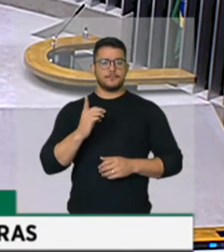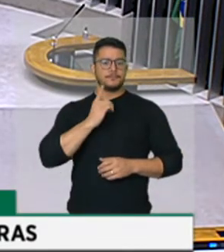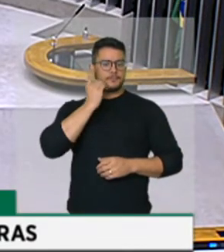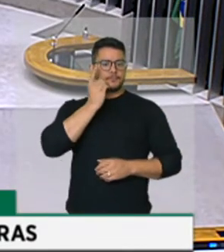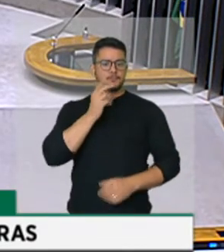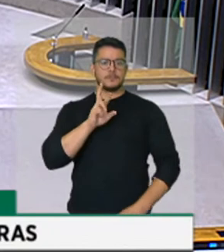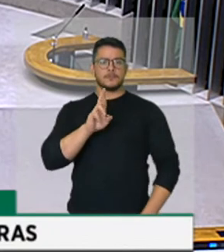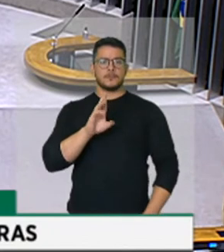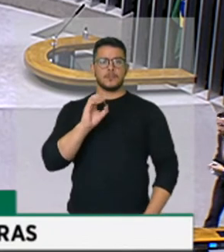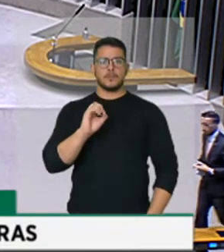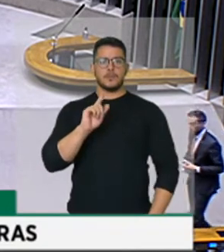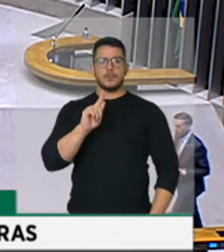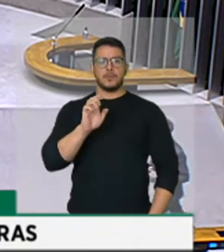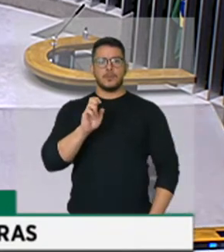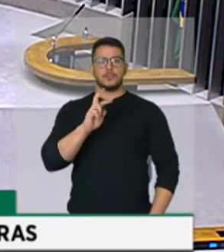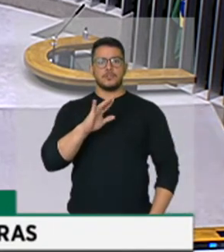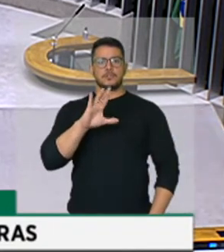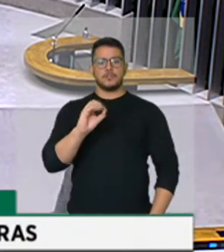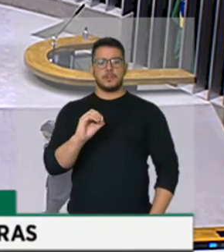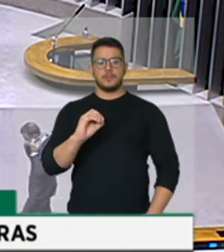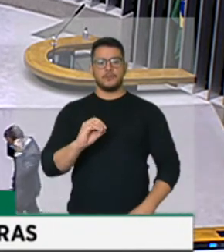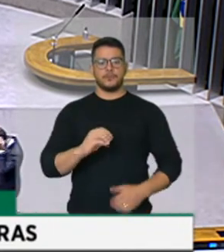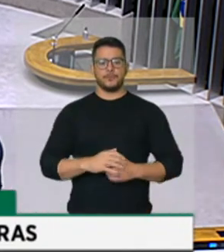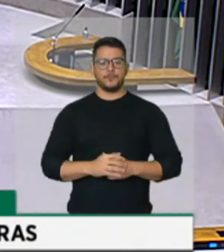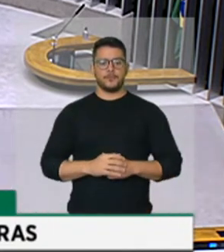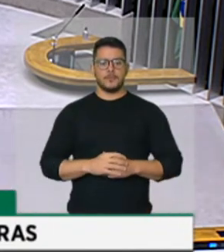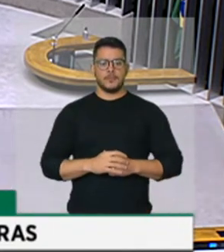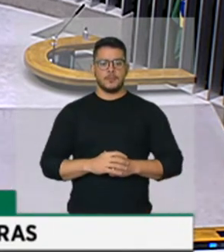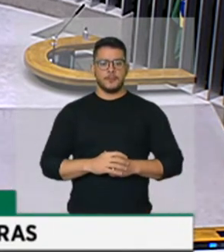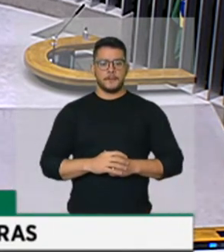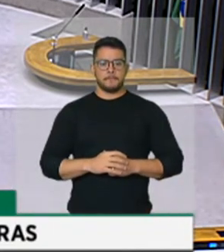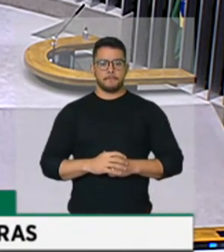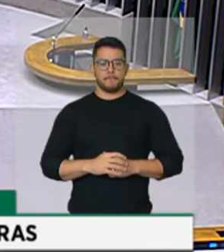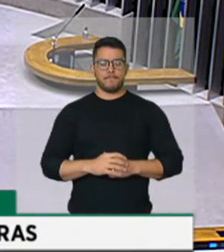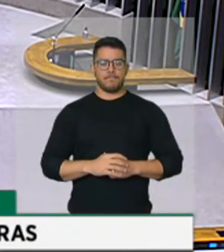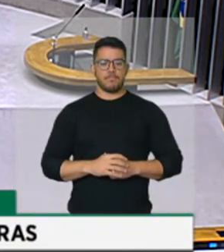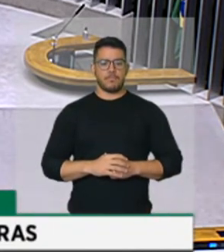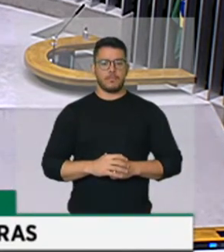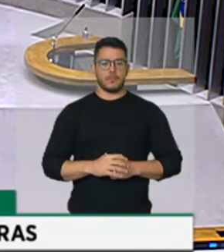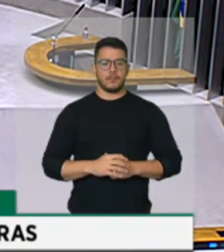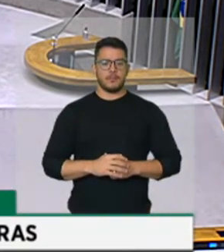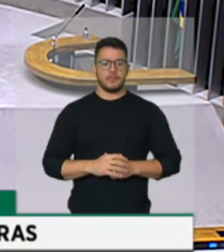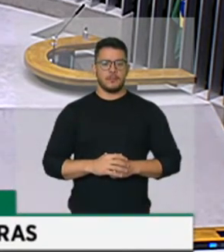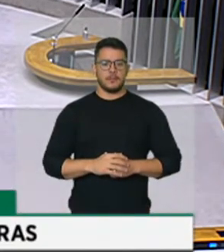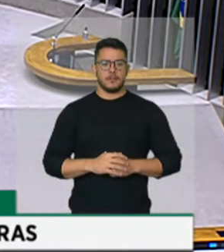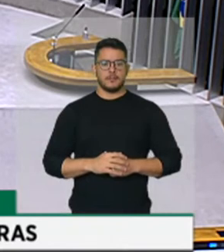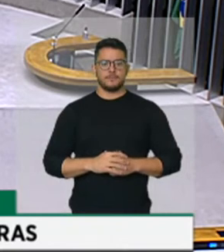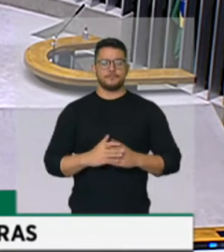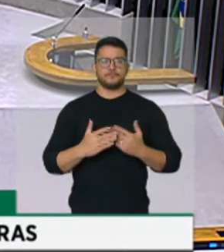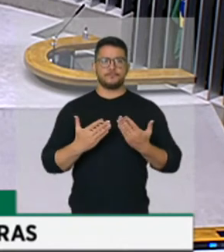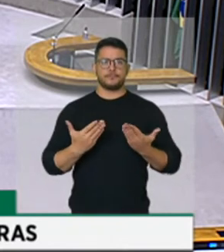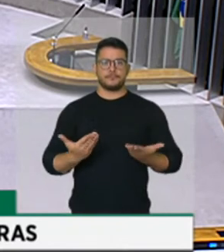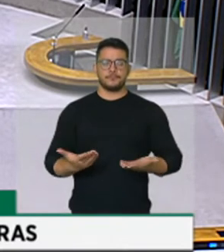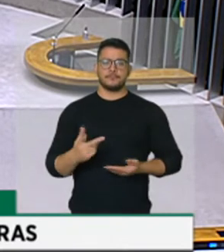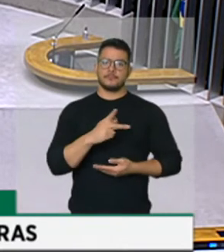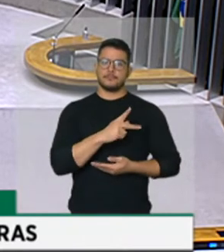APROVADA AQUI NO PLENÁRIO E SER CAPITALIZADA A ELETROBRAS, SENHOR PRESIDENTE. AGRADEÇO A OPORTUNIDADE E A FALA. [PRESIDENTE]: PARA DISCUTIR CONTRÁRIO, DEPUTADO